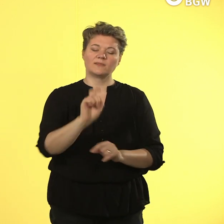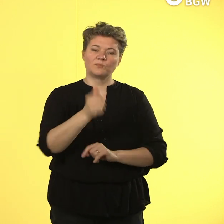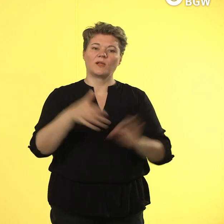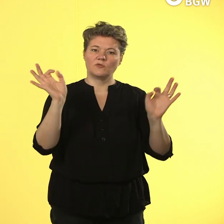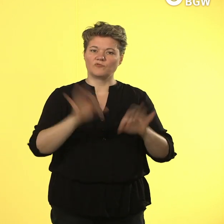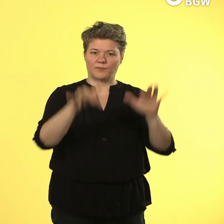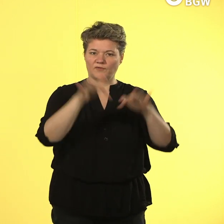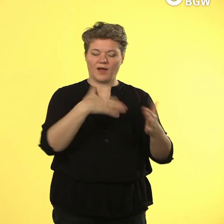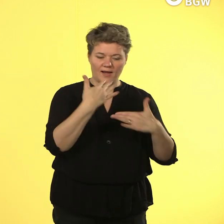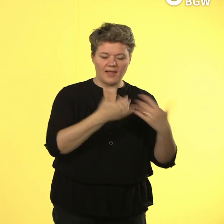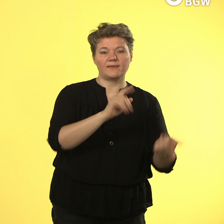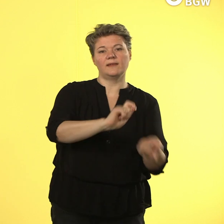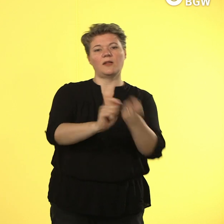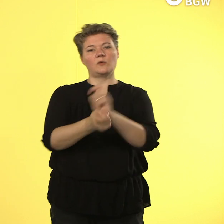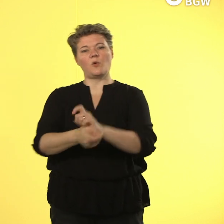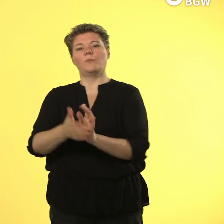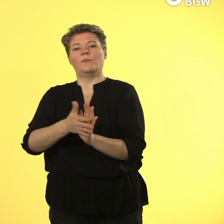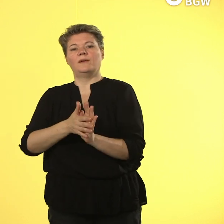Also Wertschätzungsfalle, jetzt bin ich etwas gekränkt.